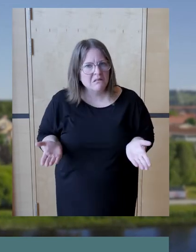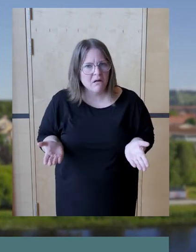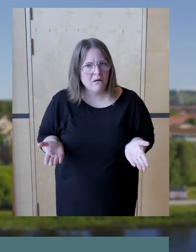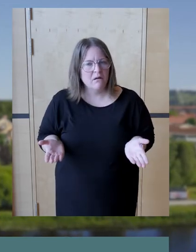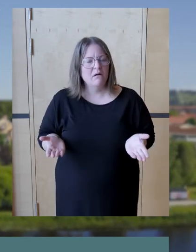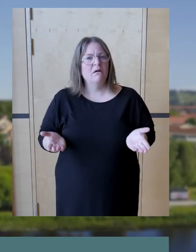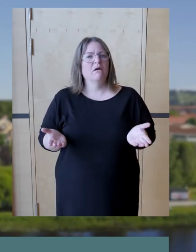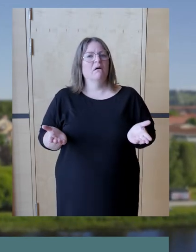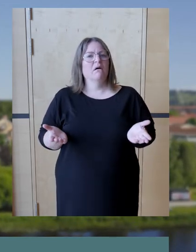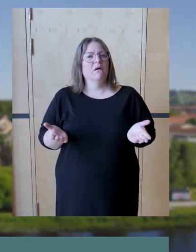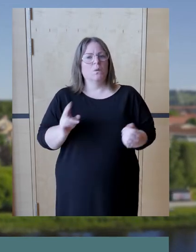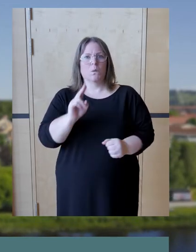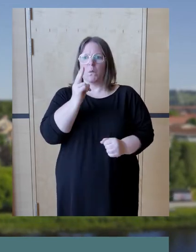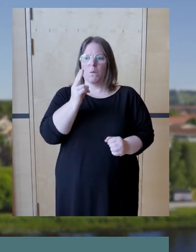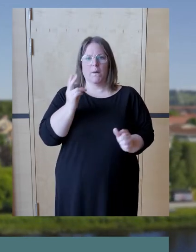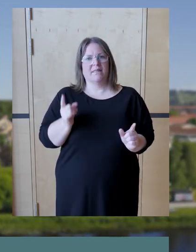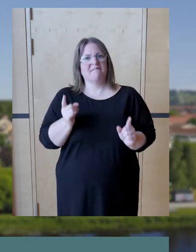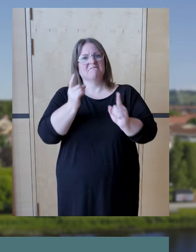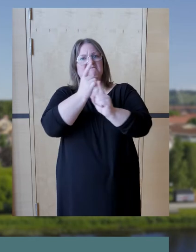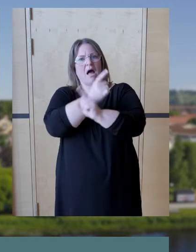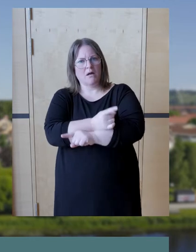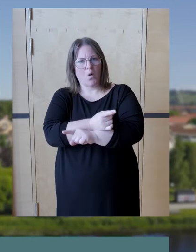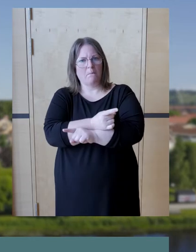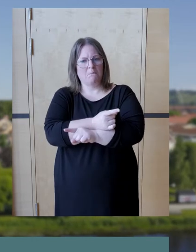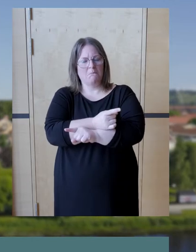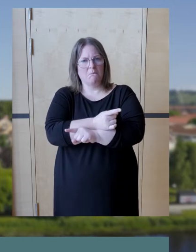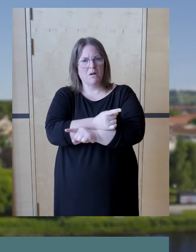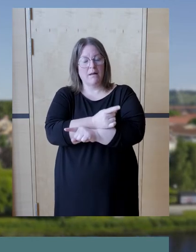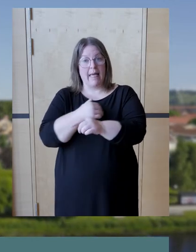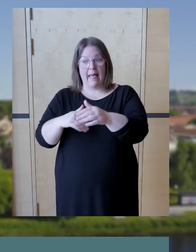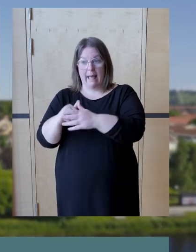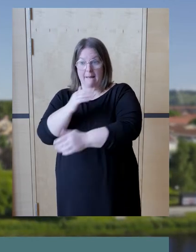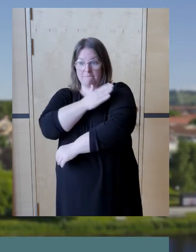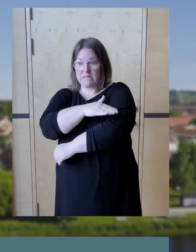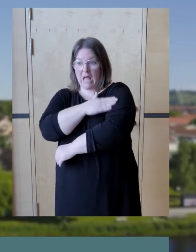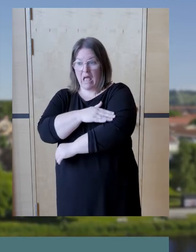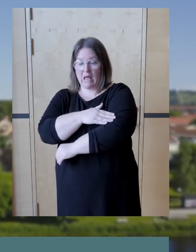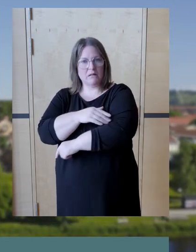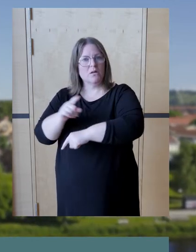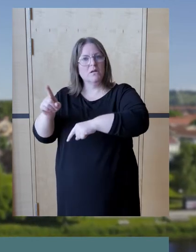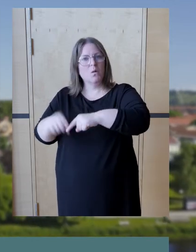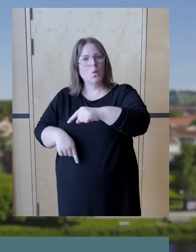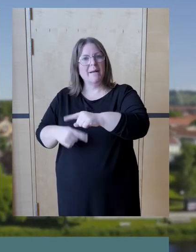Ska du varit tvärtom behöver för andel som har hemtjänst till Äldreboende